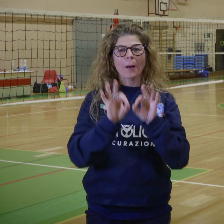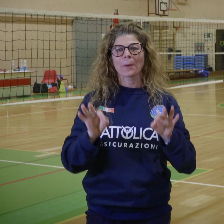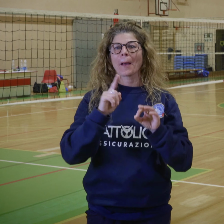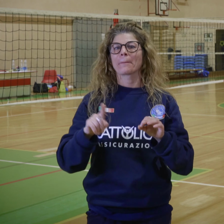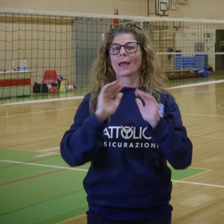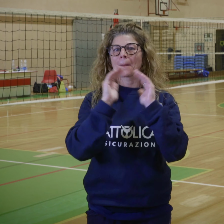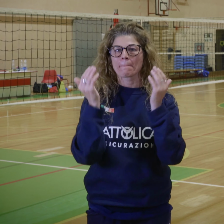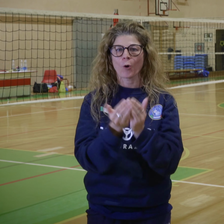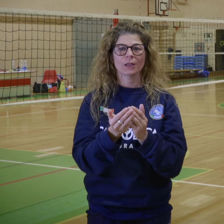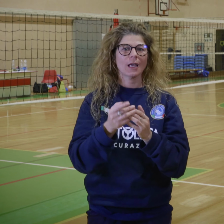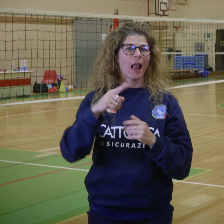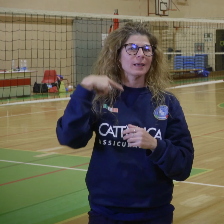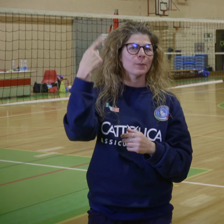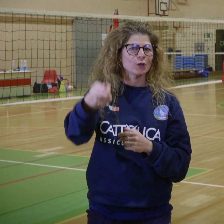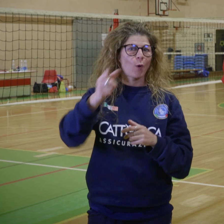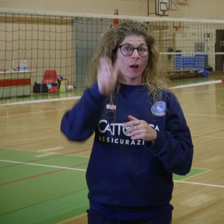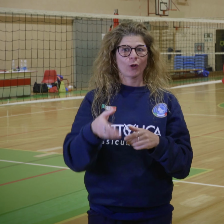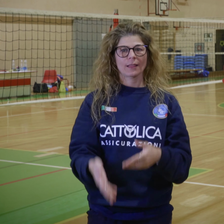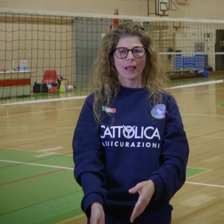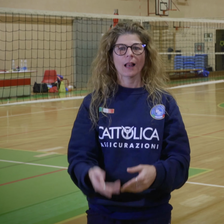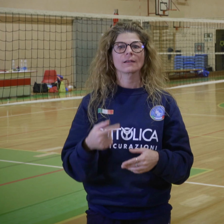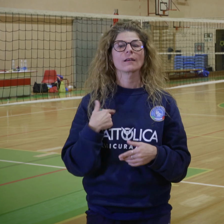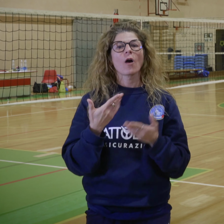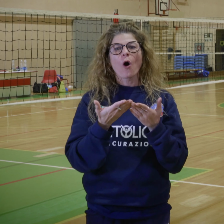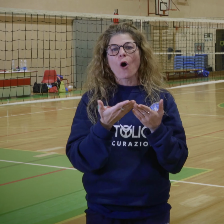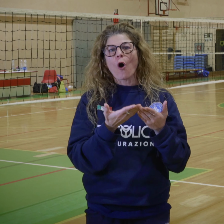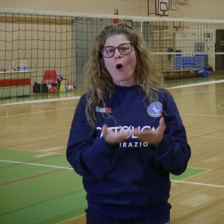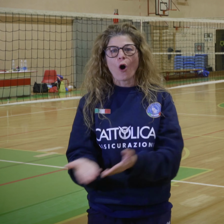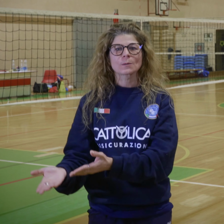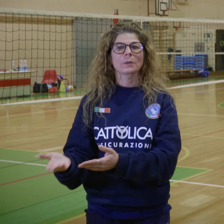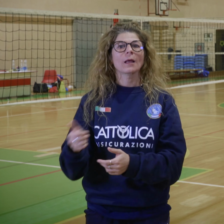prossimo anno qua in Italia. Siamo stati ospiti con il primo gruppetto dell'under 14,